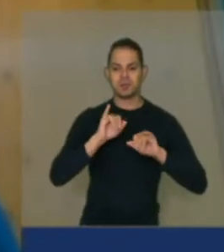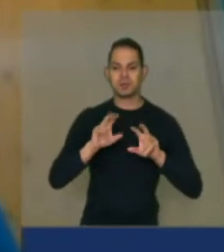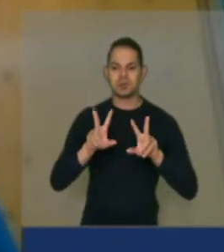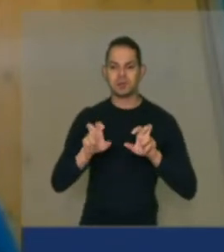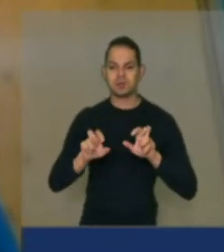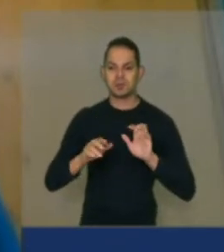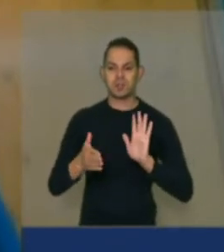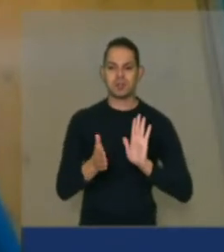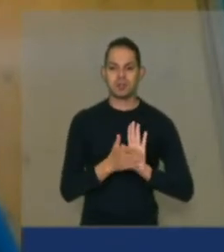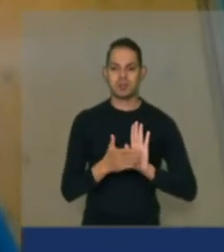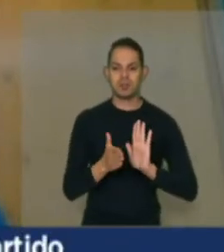AQUI HOJE FALAR NOS BREVES COMUNICADOS SOBRE UMA QUESTÃO